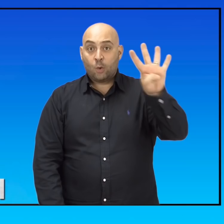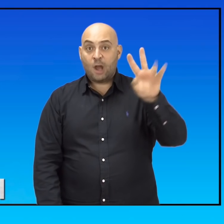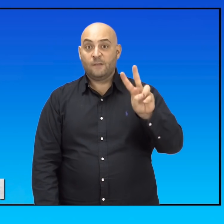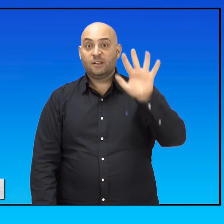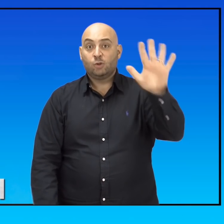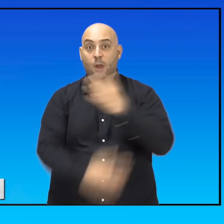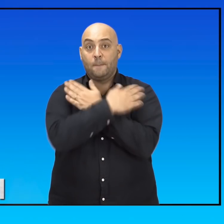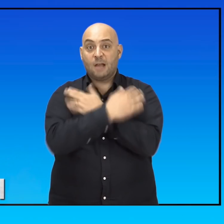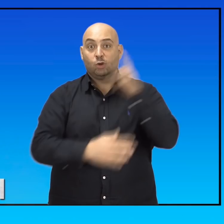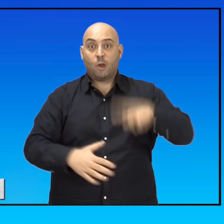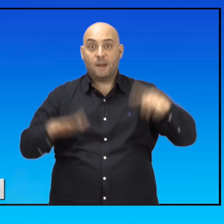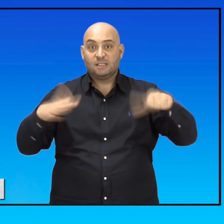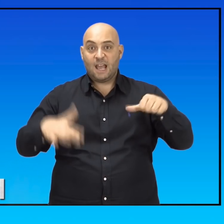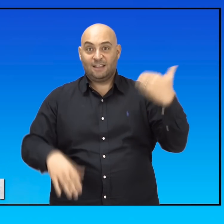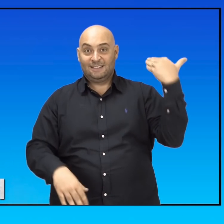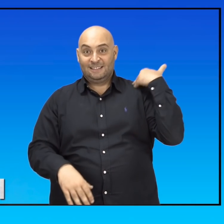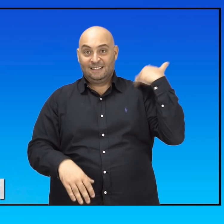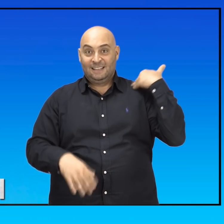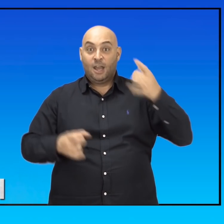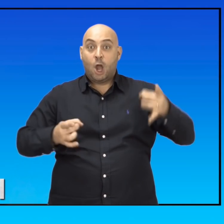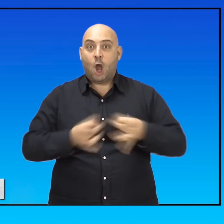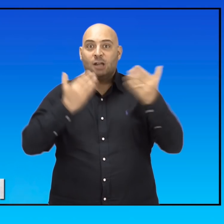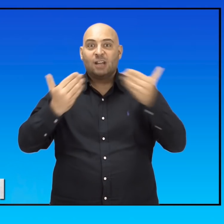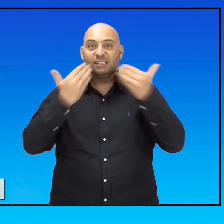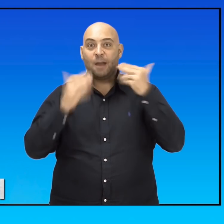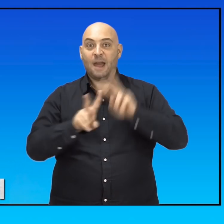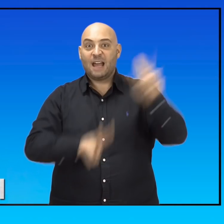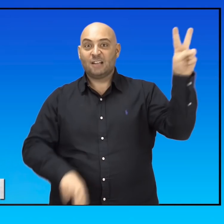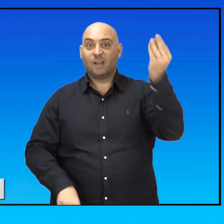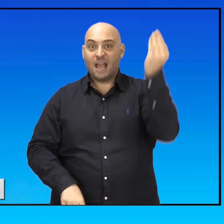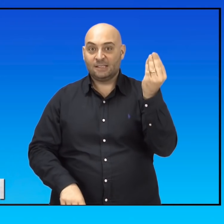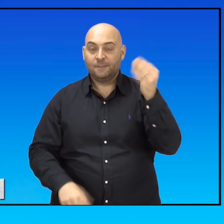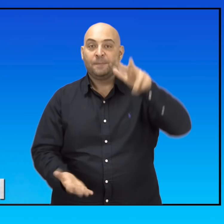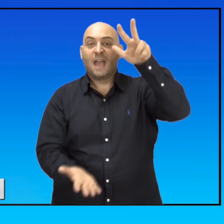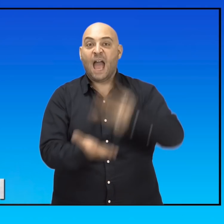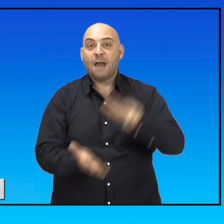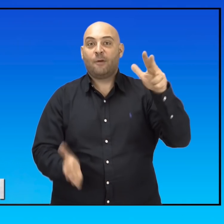Il 24 e 25 Maggio 2016 in occasione dell'Assemblea Nazionale Straordinaria ENS, sono stati approvati